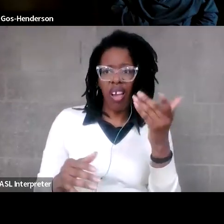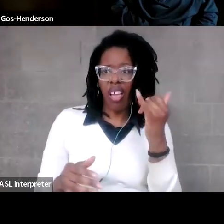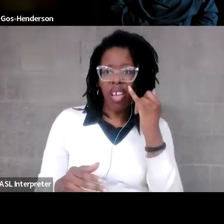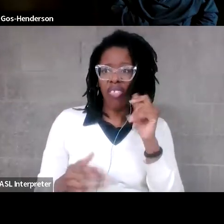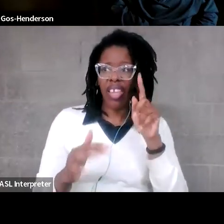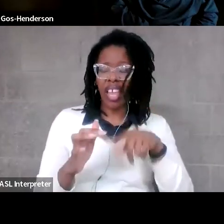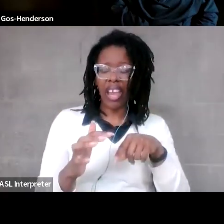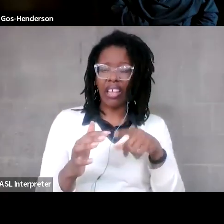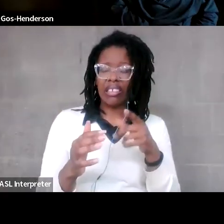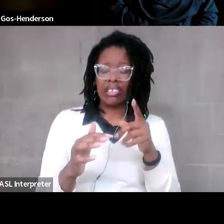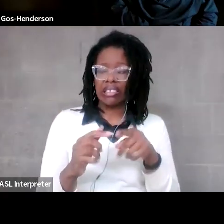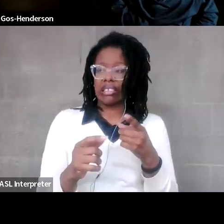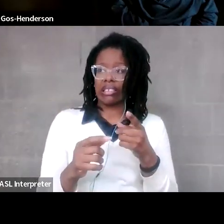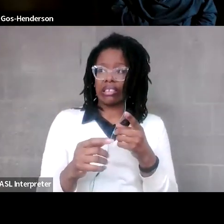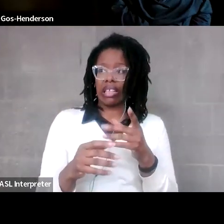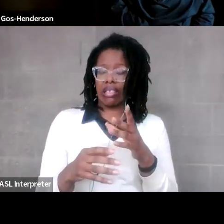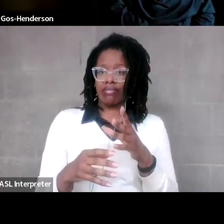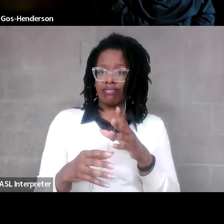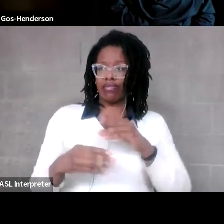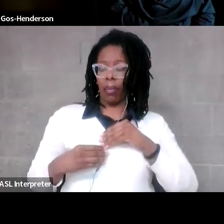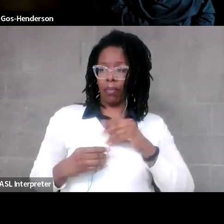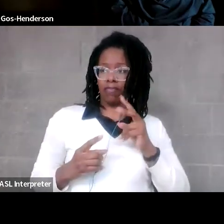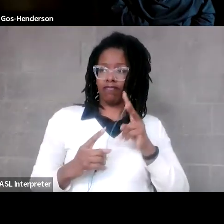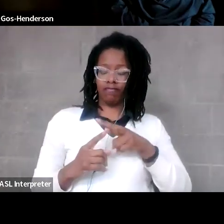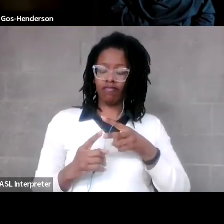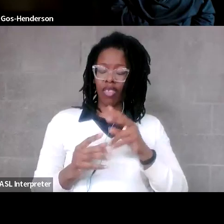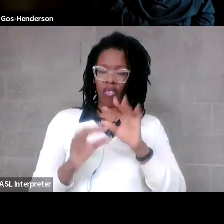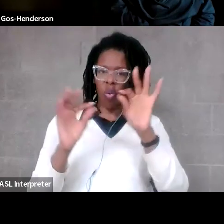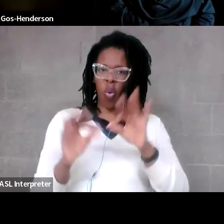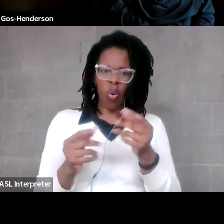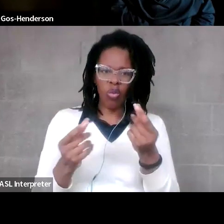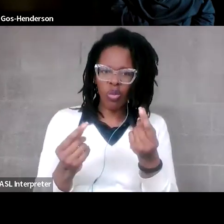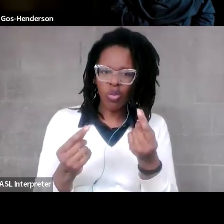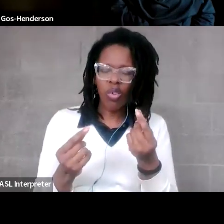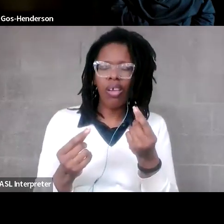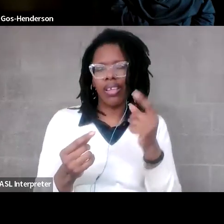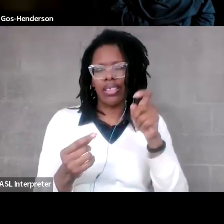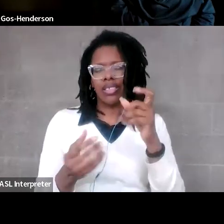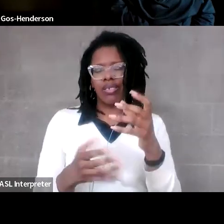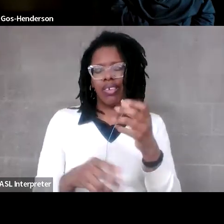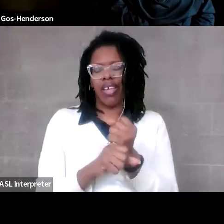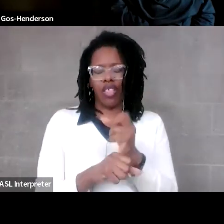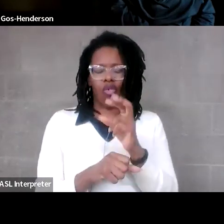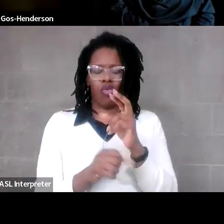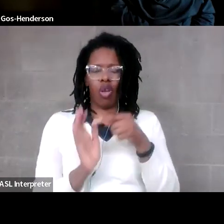que acepten ese formulario y obtener su número de ID de representante? [Jarita] Ok, la mejor sugerencia que puedo dar